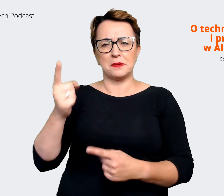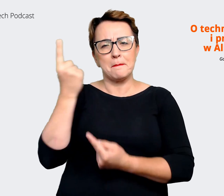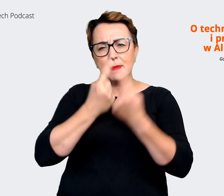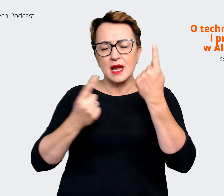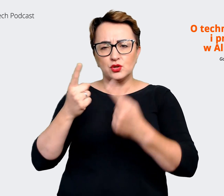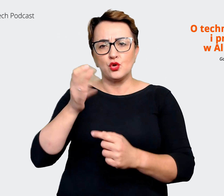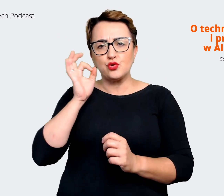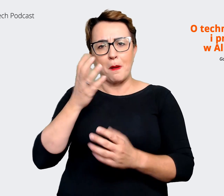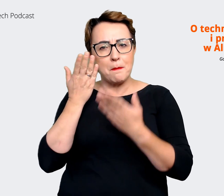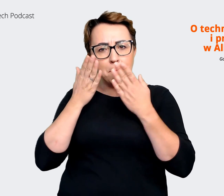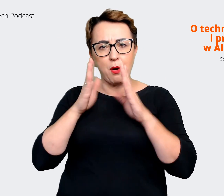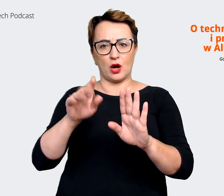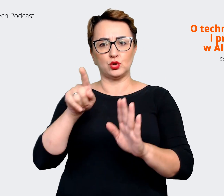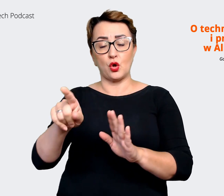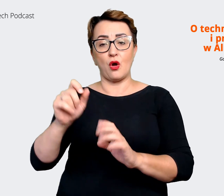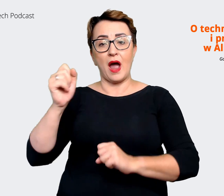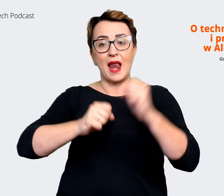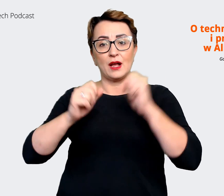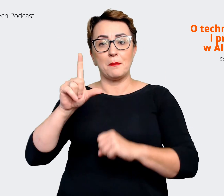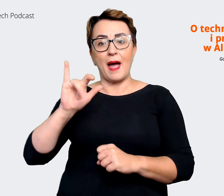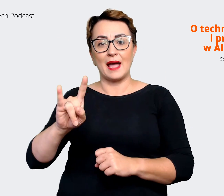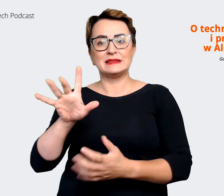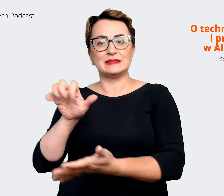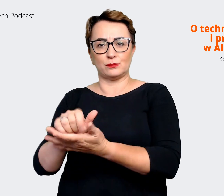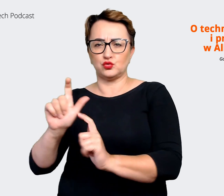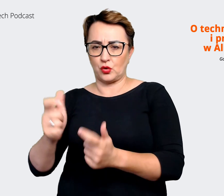pokazuje to, czym Allegro Pay się zajmuję. Tomasz: Nie będzie zaskoczeniem, jeżeli